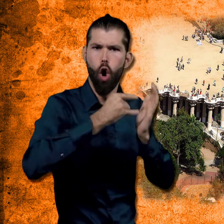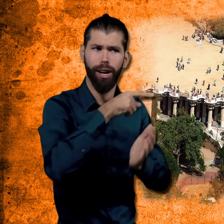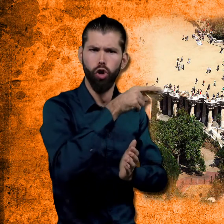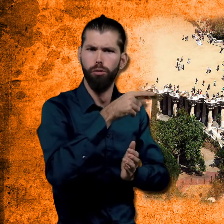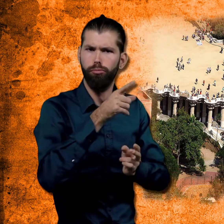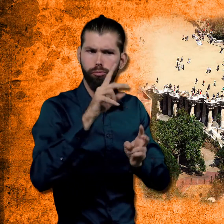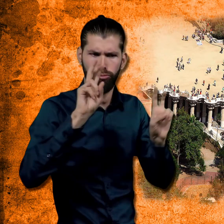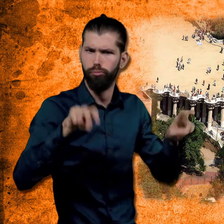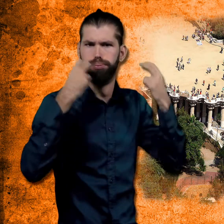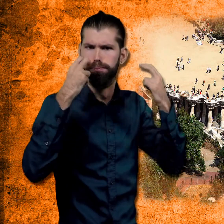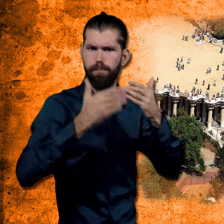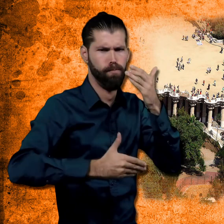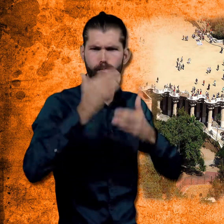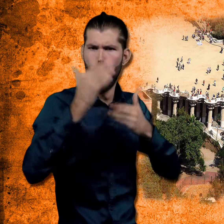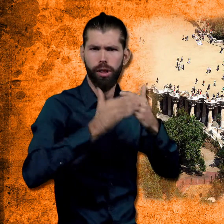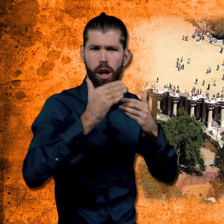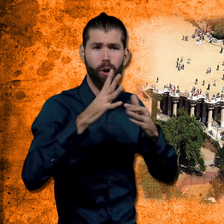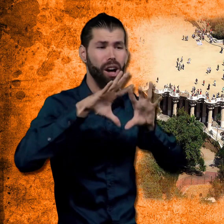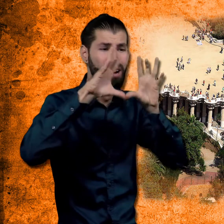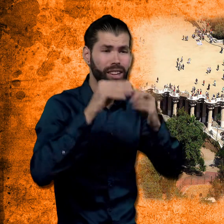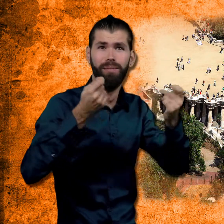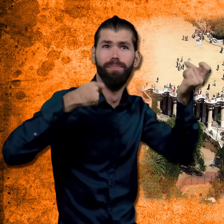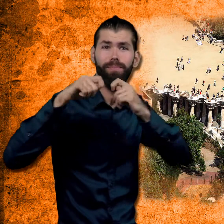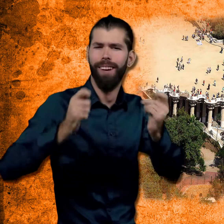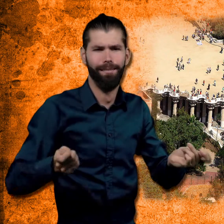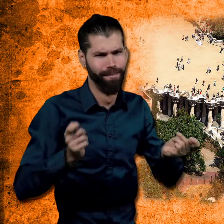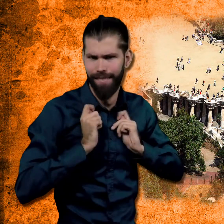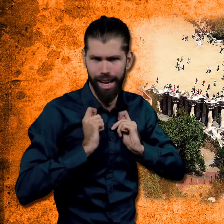Malgrat la modernitat del projecte, va ser un fracàs comercial